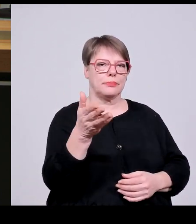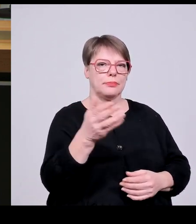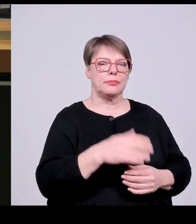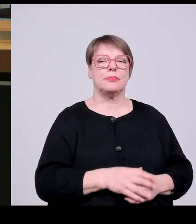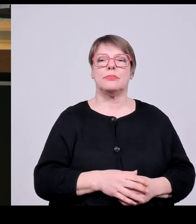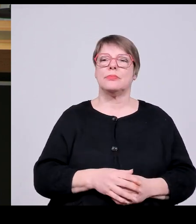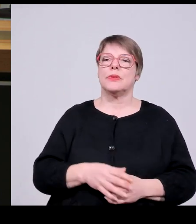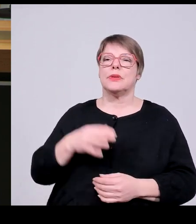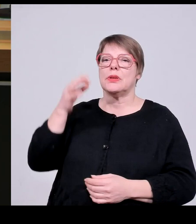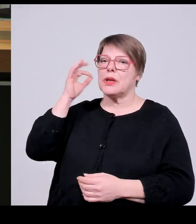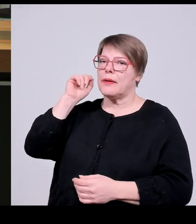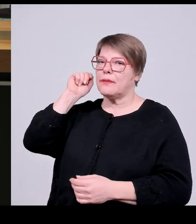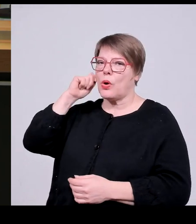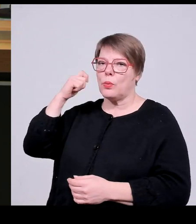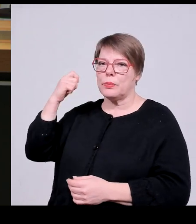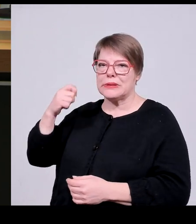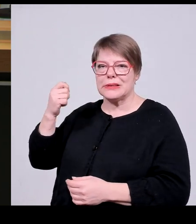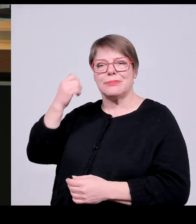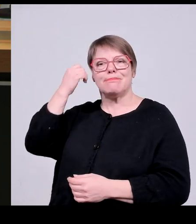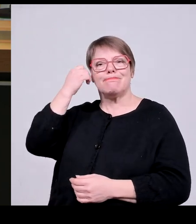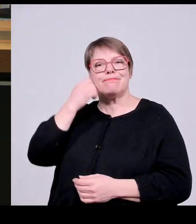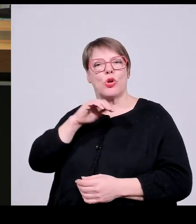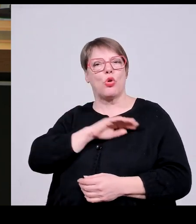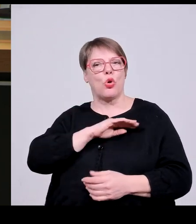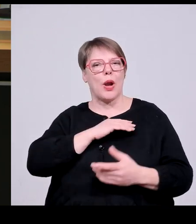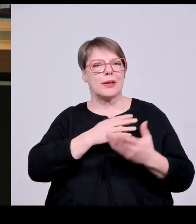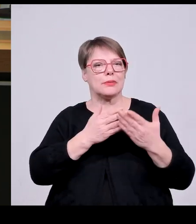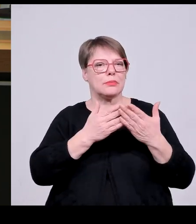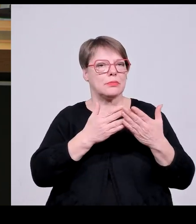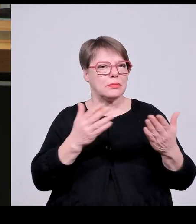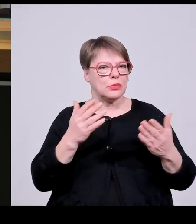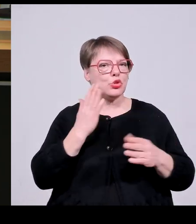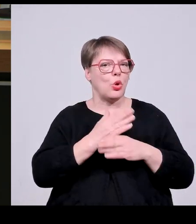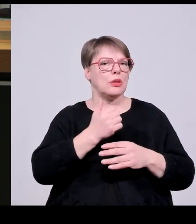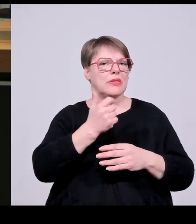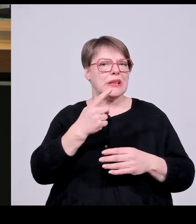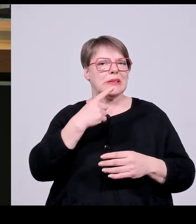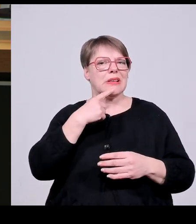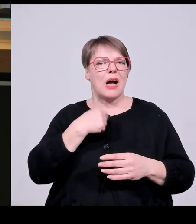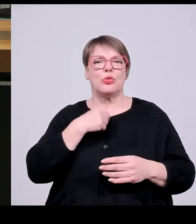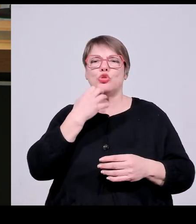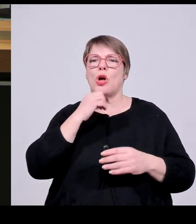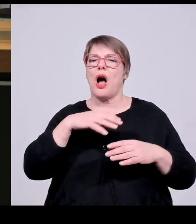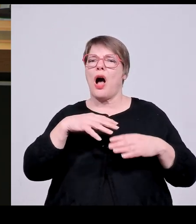und Fraktionen gemeinsam diskutiert und auch entschieden. Der Beschluss des Ältestenrates gestern auf Basis des